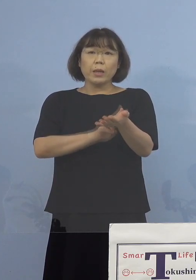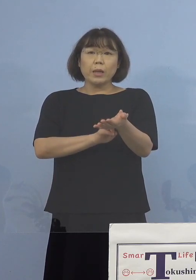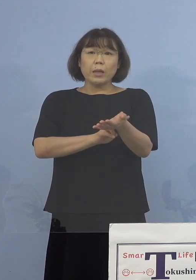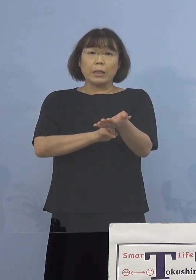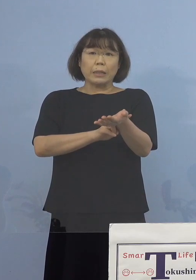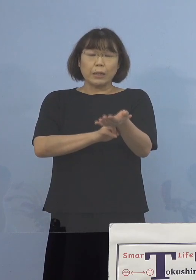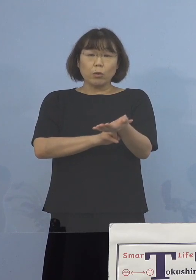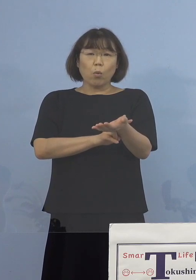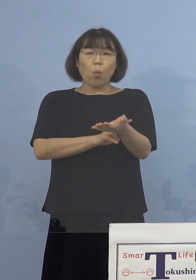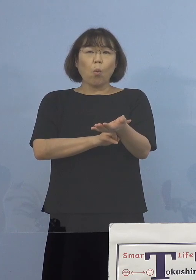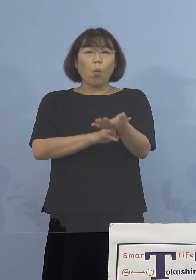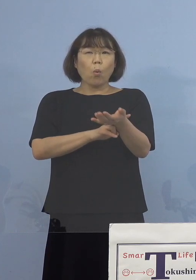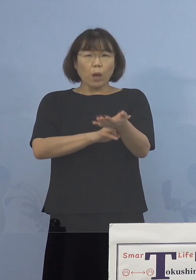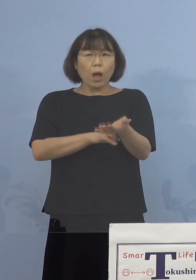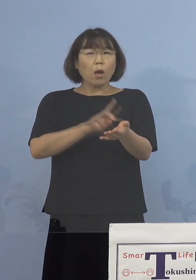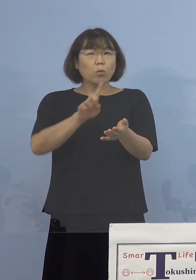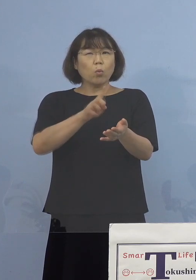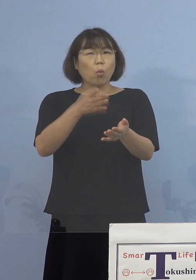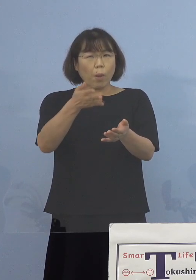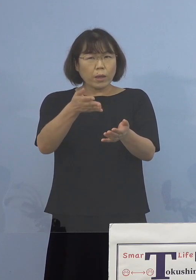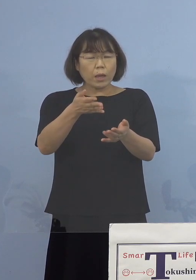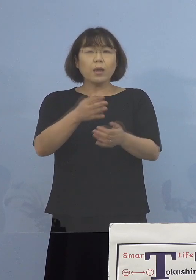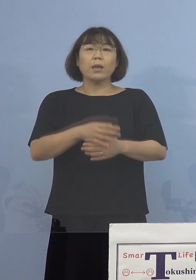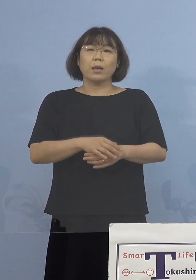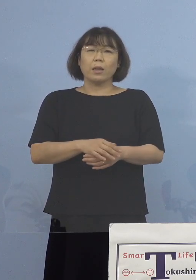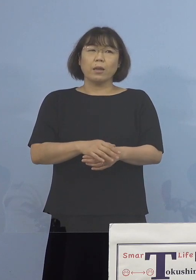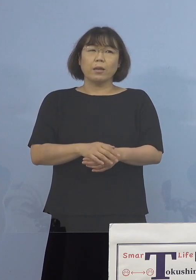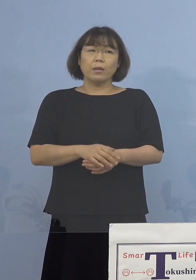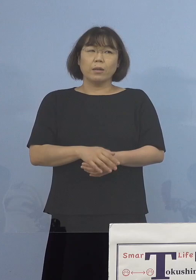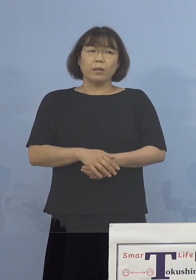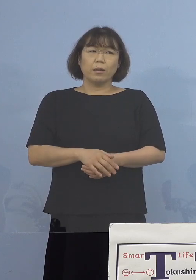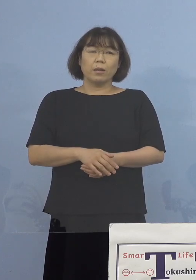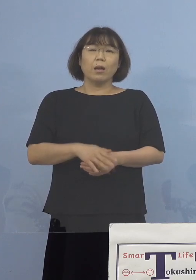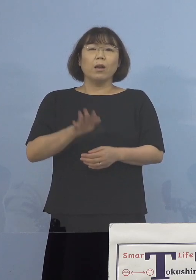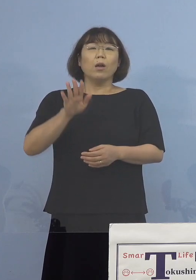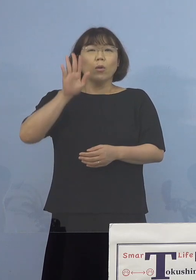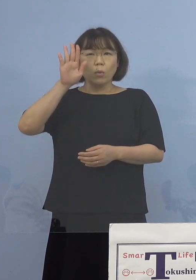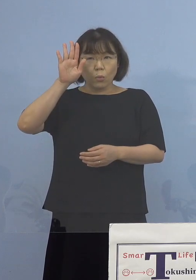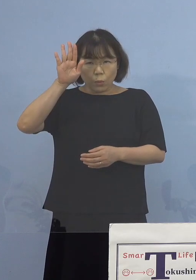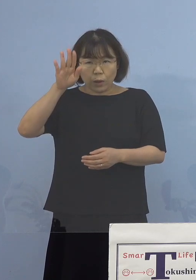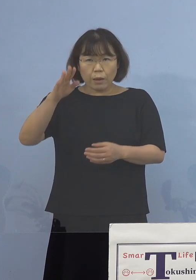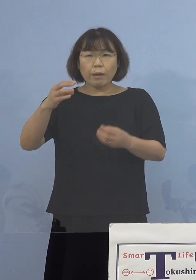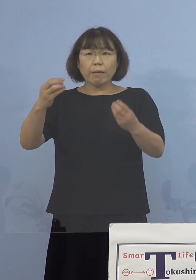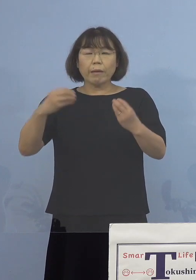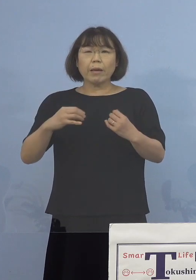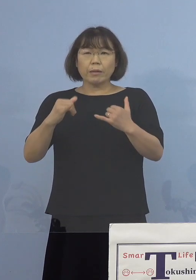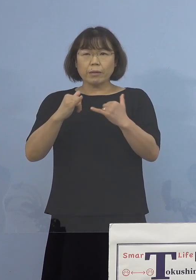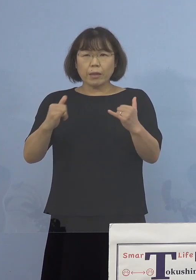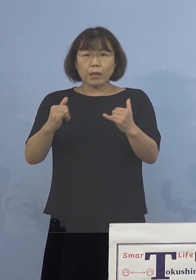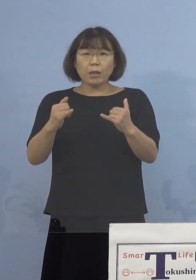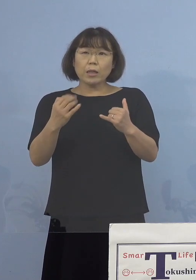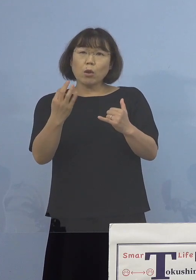これからまた、新規の感染者が どれぐらい出てくるかによってきますから